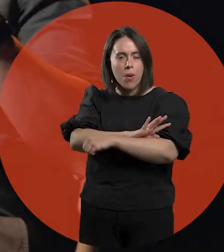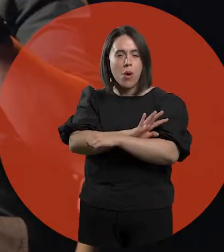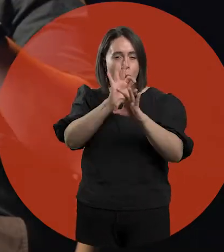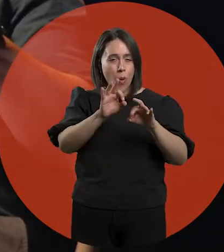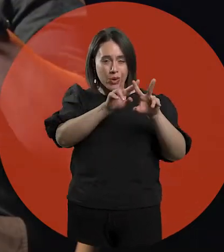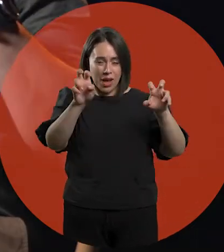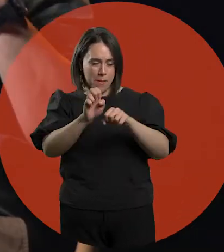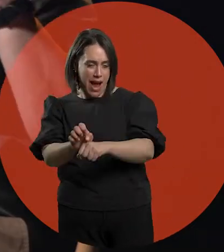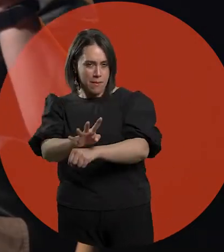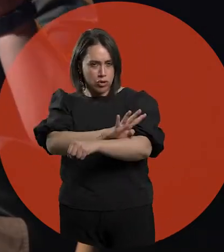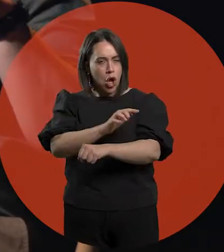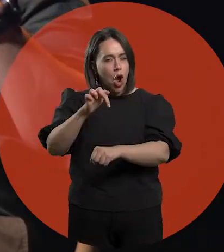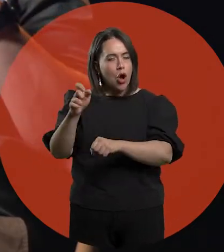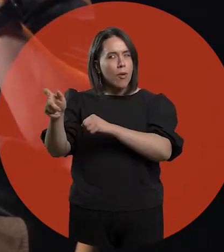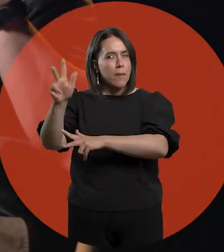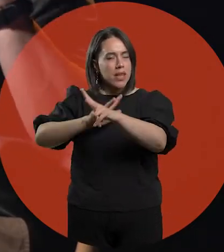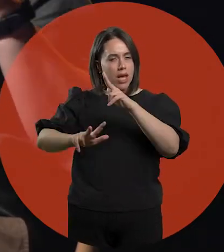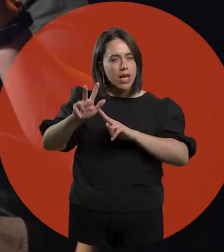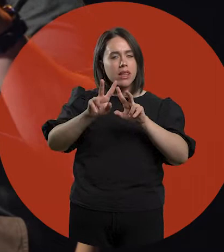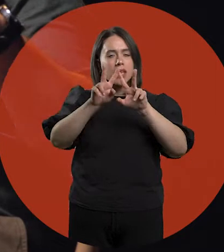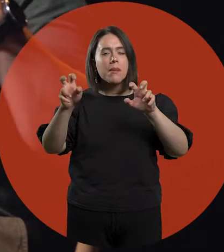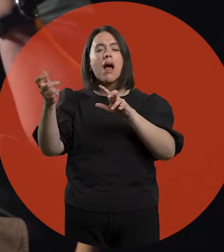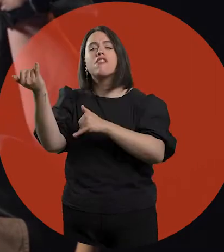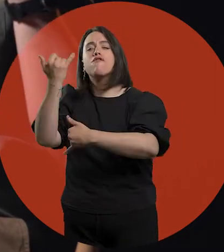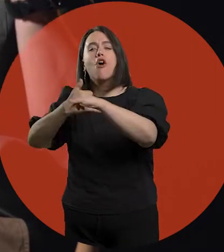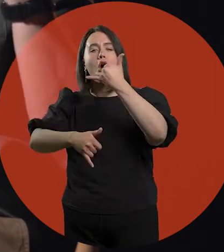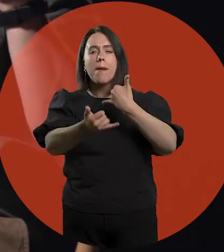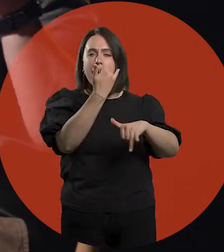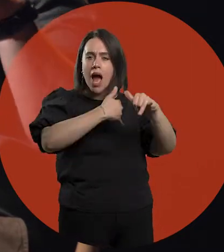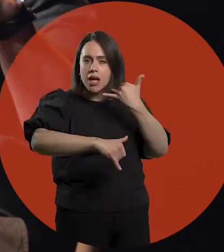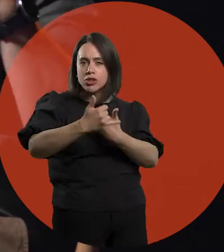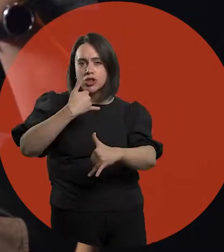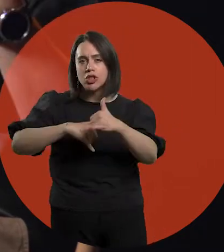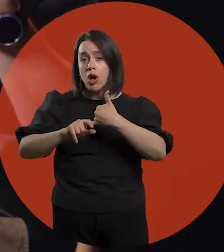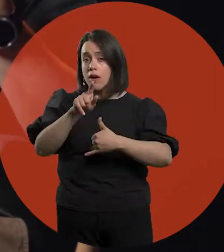También trajiste mucho esta cosa de la información, que te gusta, ¿no?